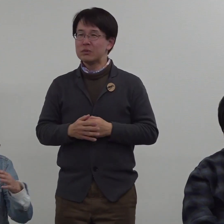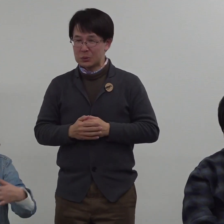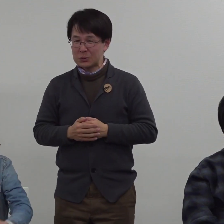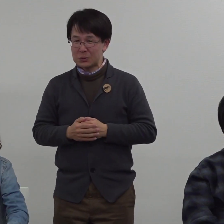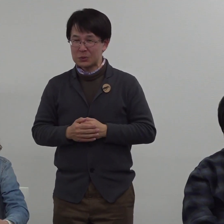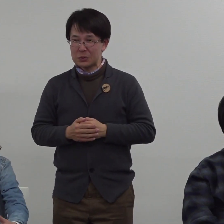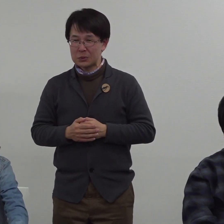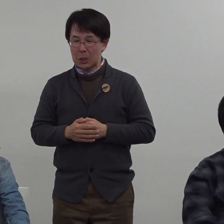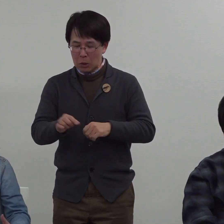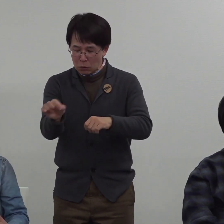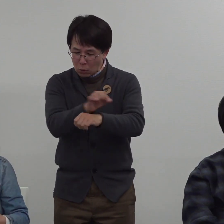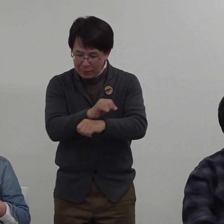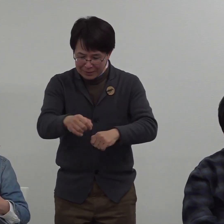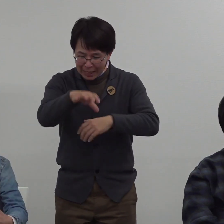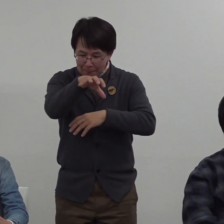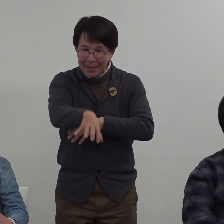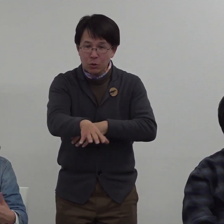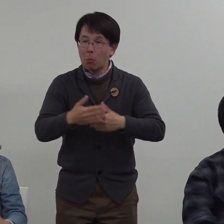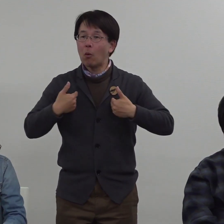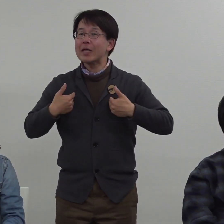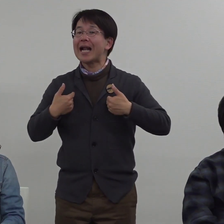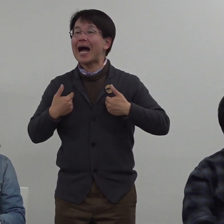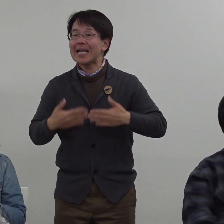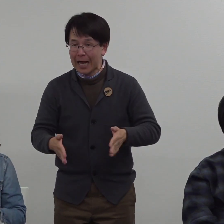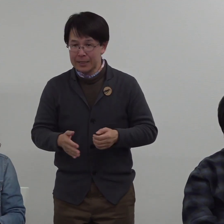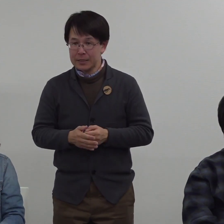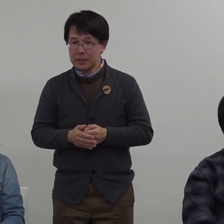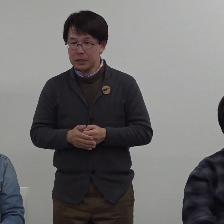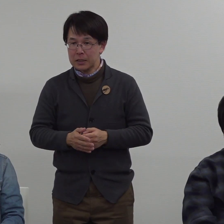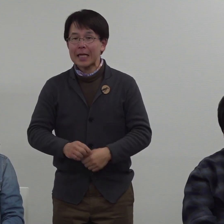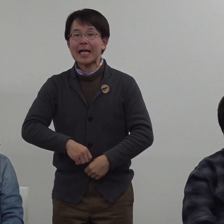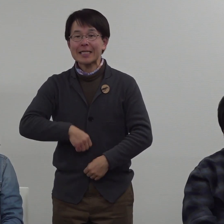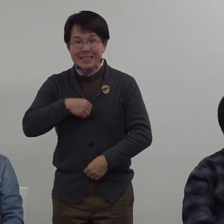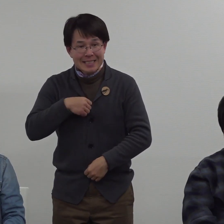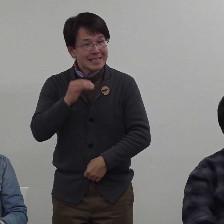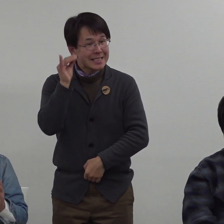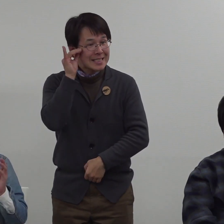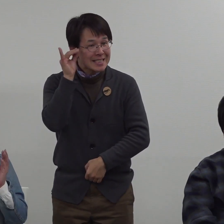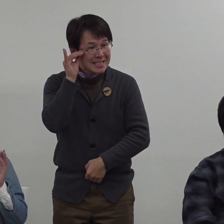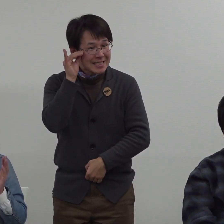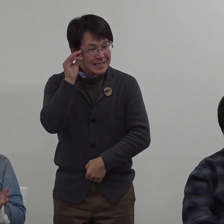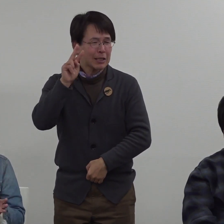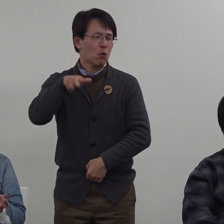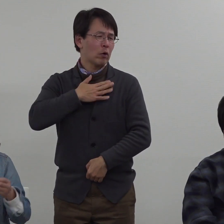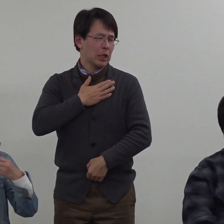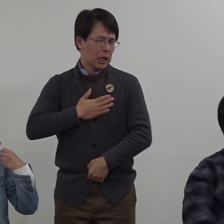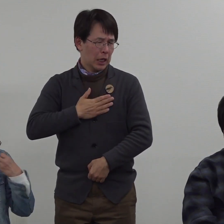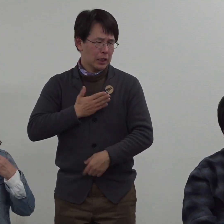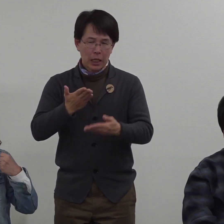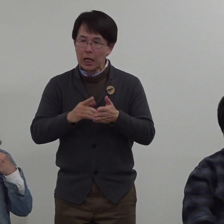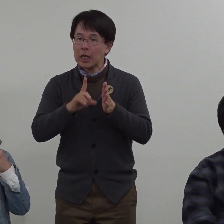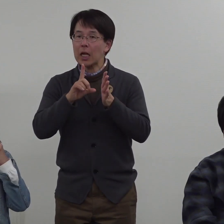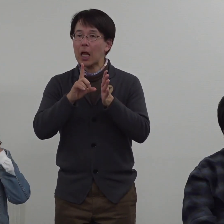特別なスペースはいらないとか そういう正しいことをご理解いただけると